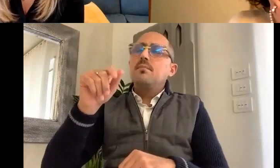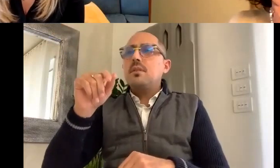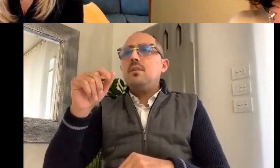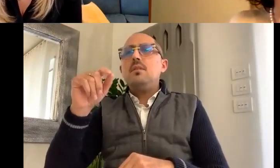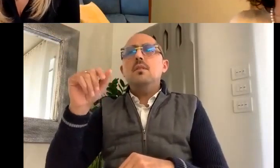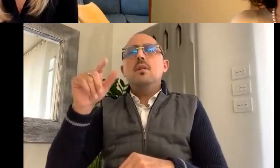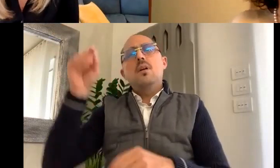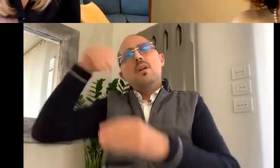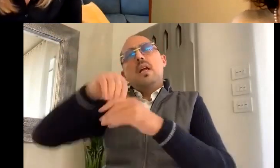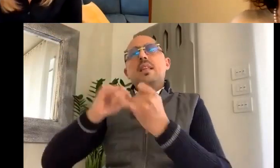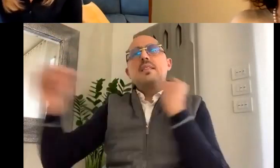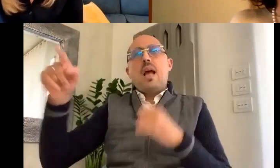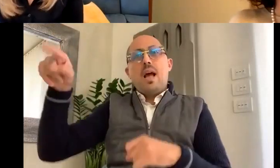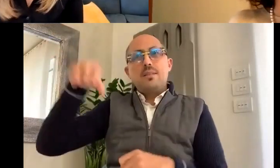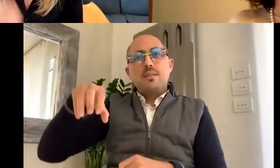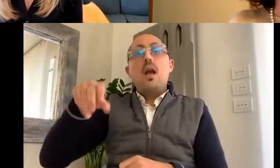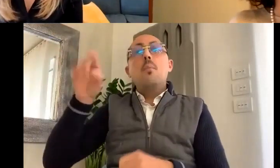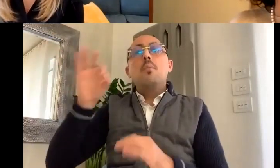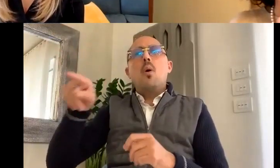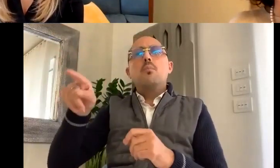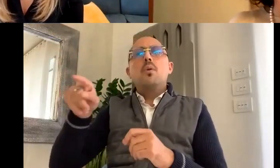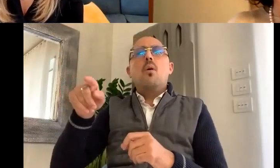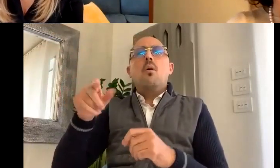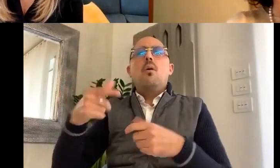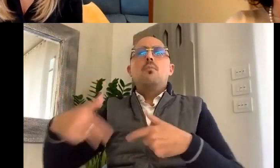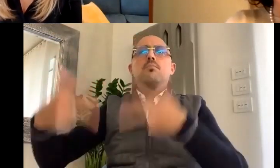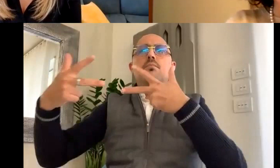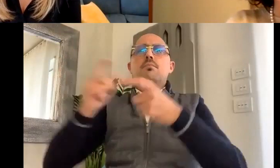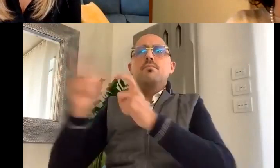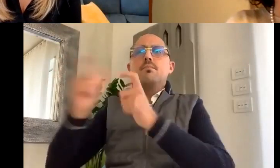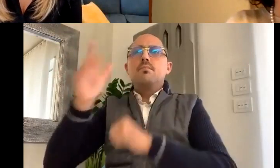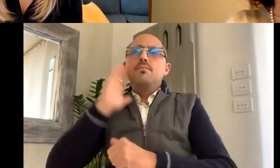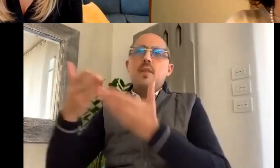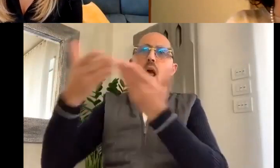livello regionale, provinciale, stiamo lavorando a distanza